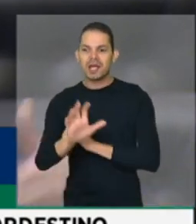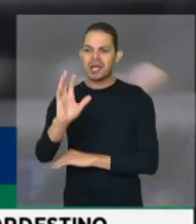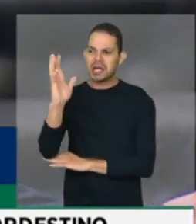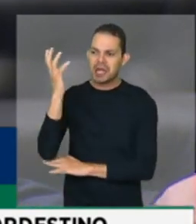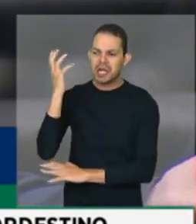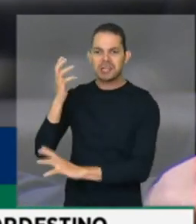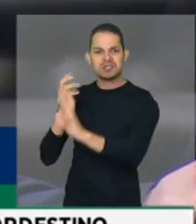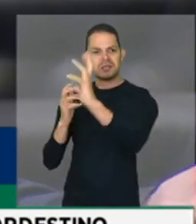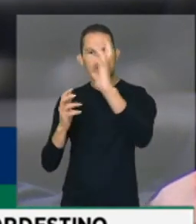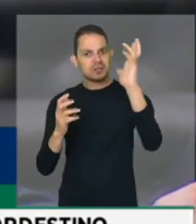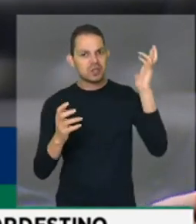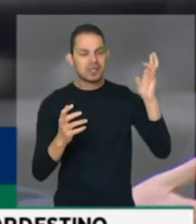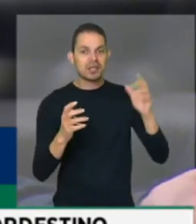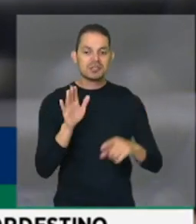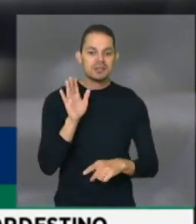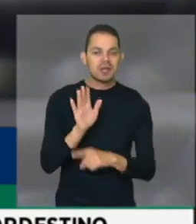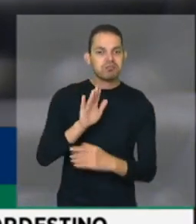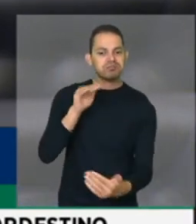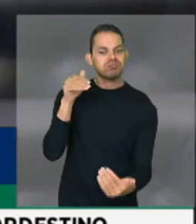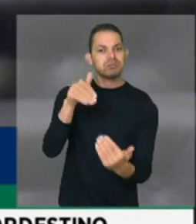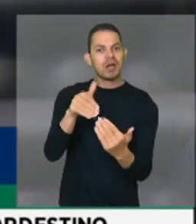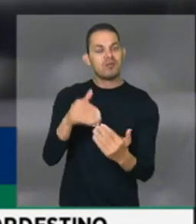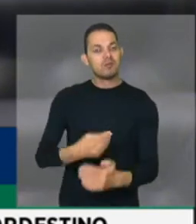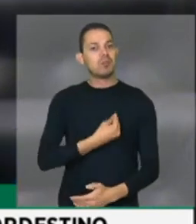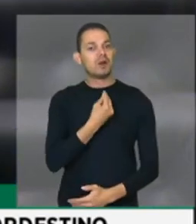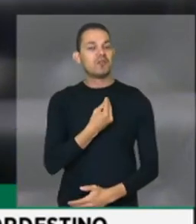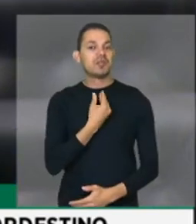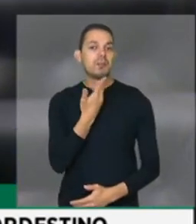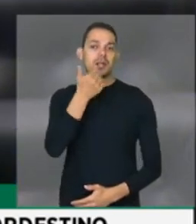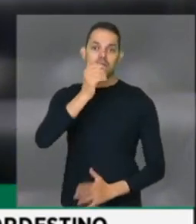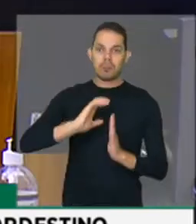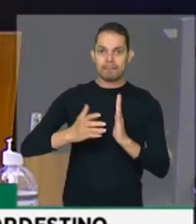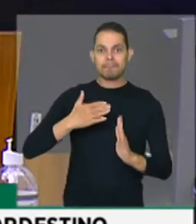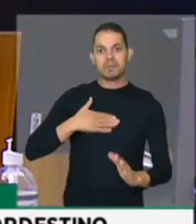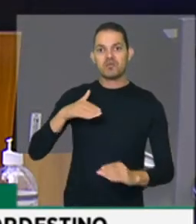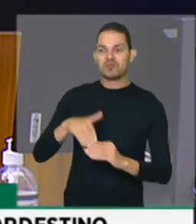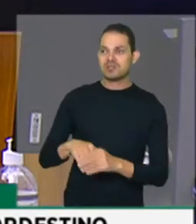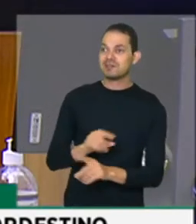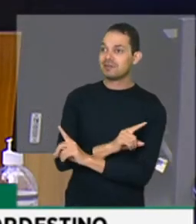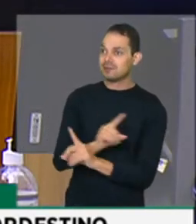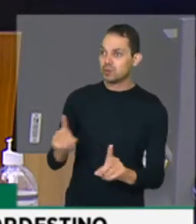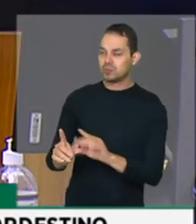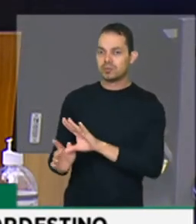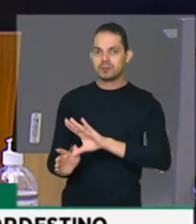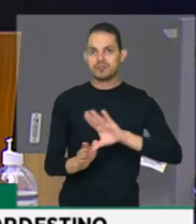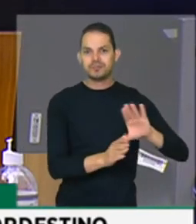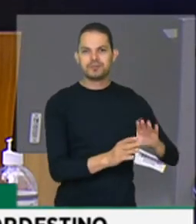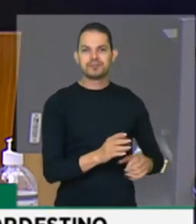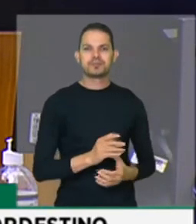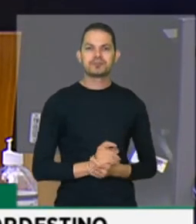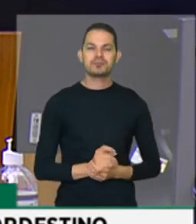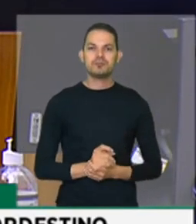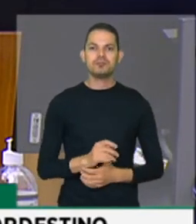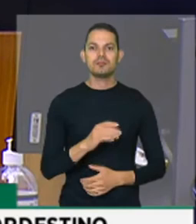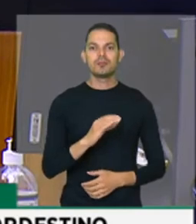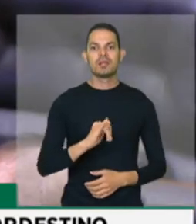NATUREZA, EM FAVOR DE UMA VIDA MELHOR. O PCDOB VOTA NÃO. -- [PRESIDENTE]: COMO ORIENTA... O CIDADANIA? -- [DEPUTADO]: